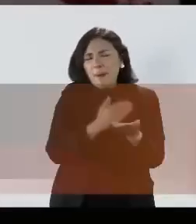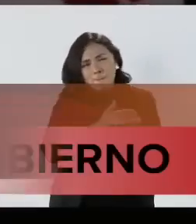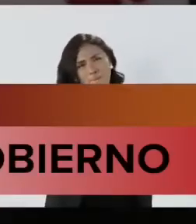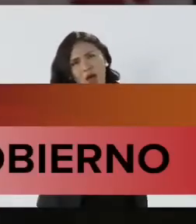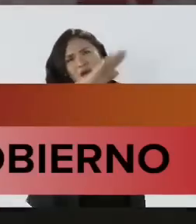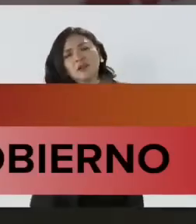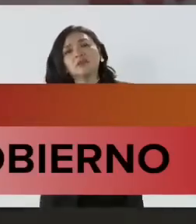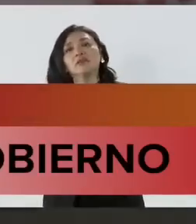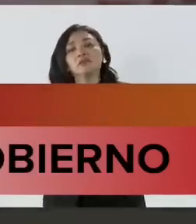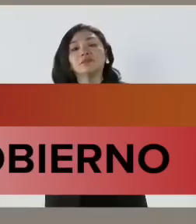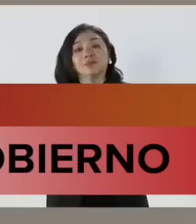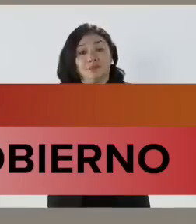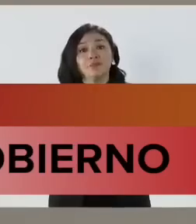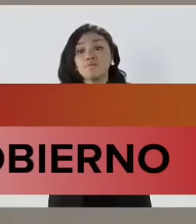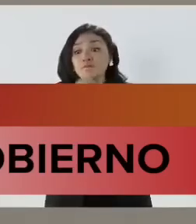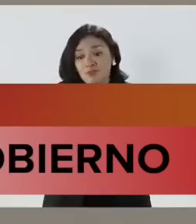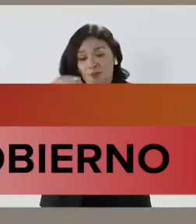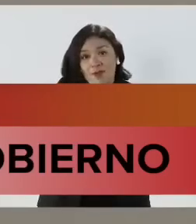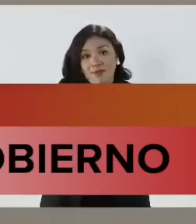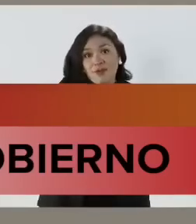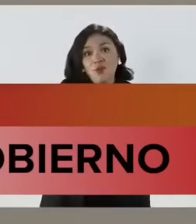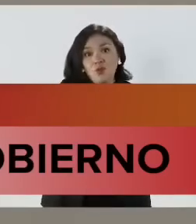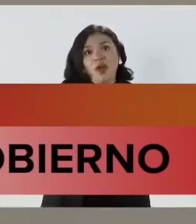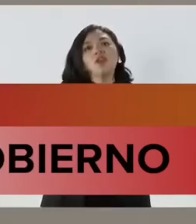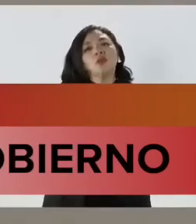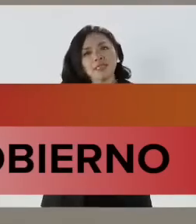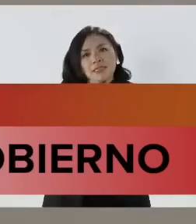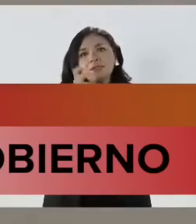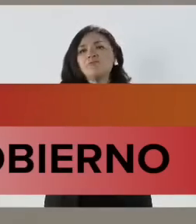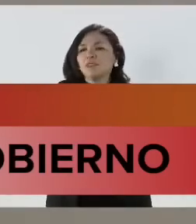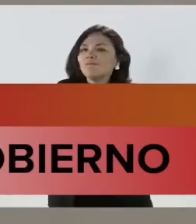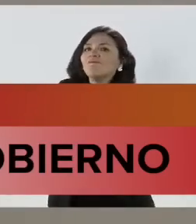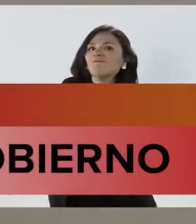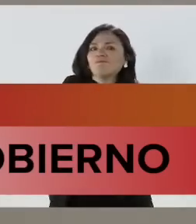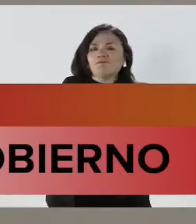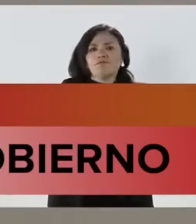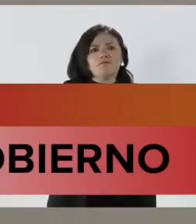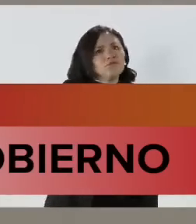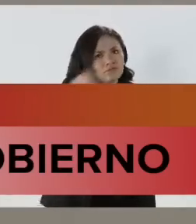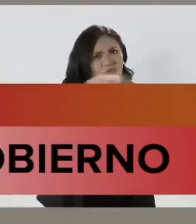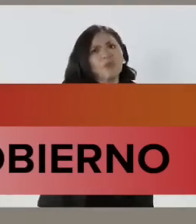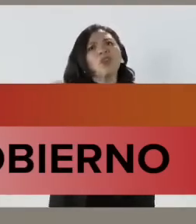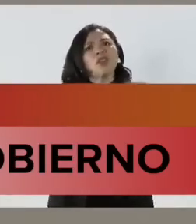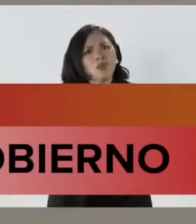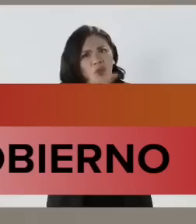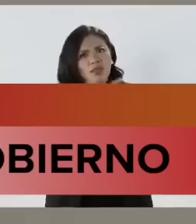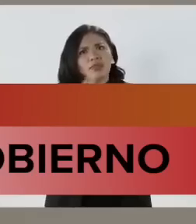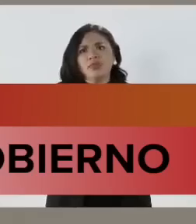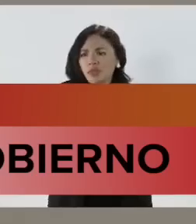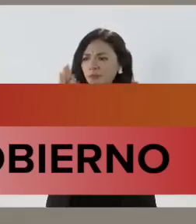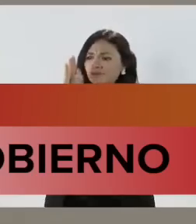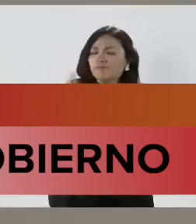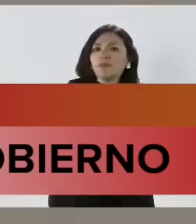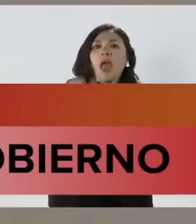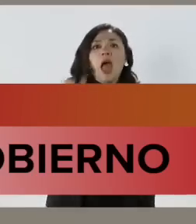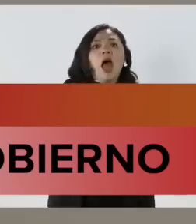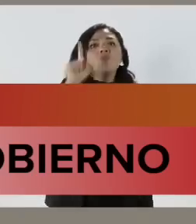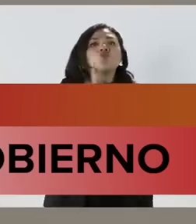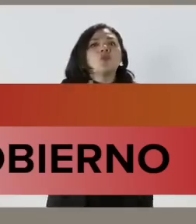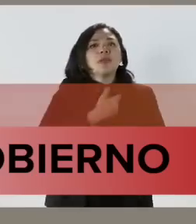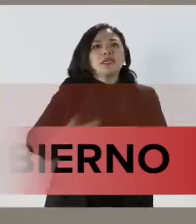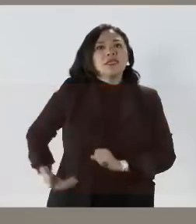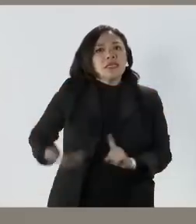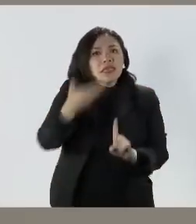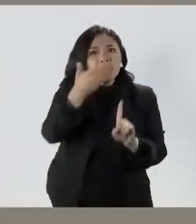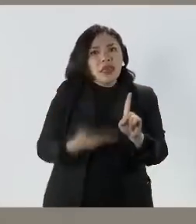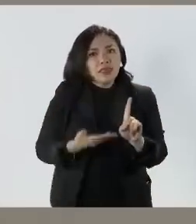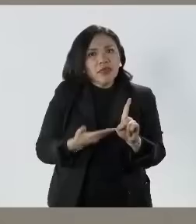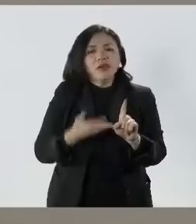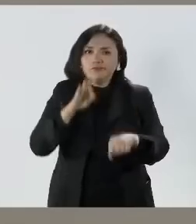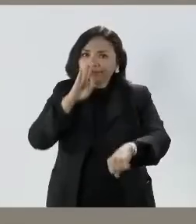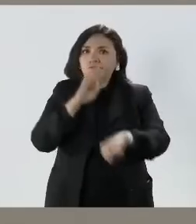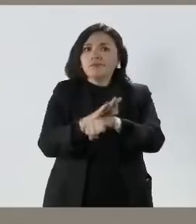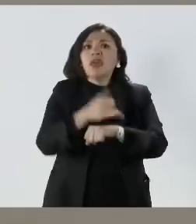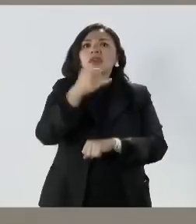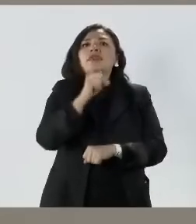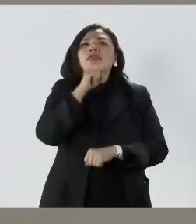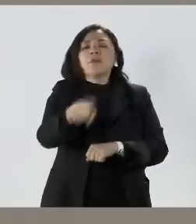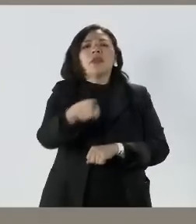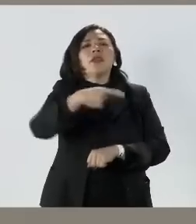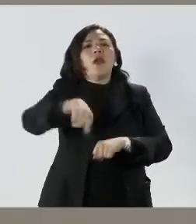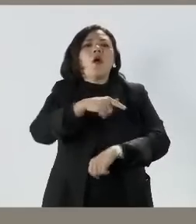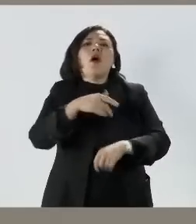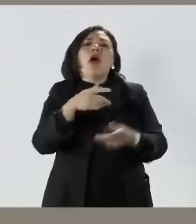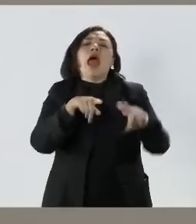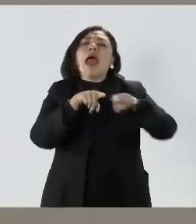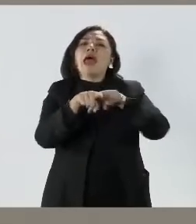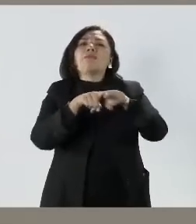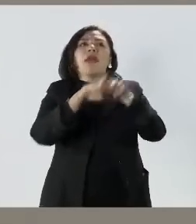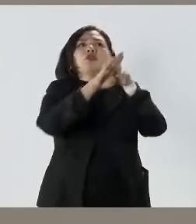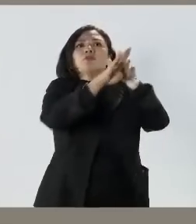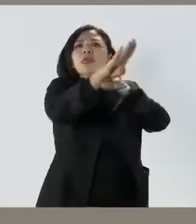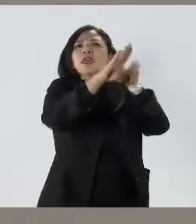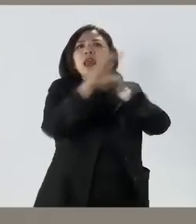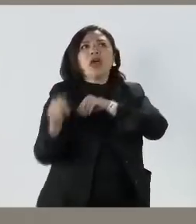lugar quiero convocarlos a respaldar a nuestra presidenta y apoyar a nuestros hermanos migrantes